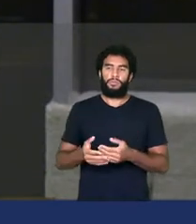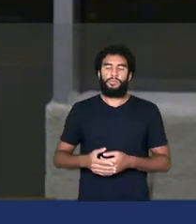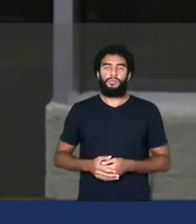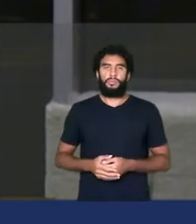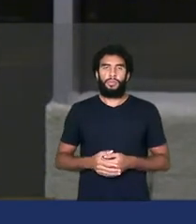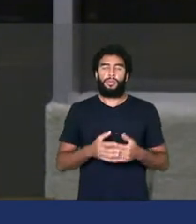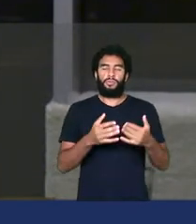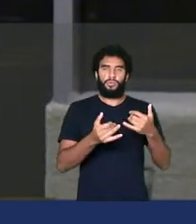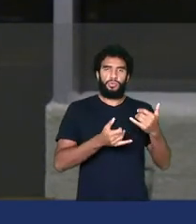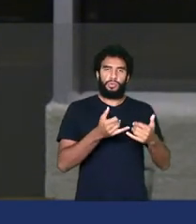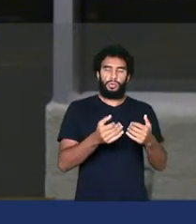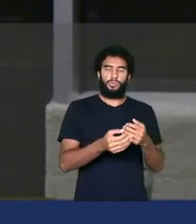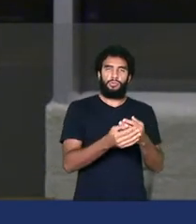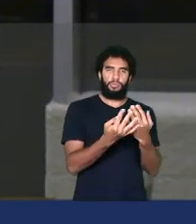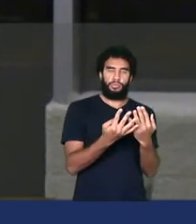BRASIL PUDESSE OFERTAR PARA